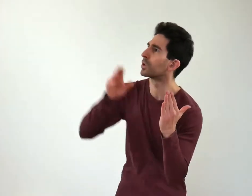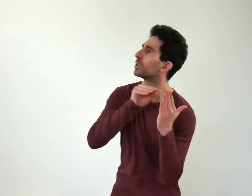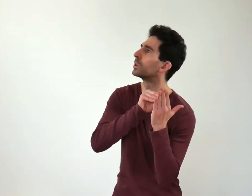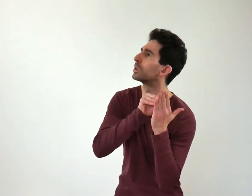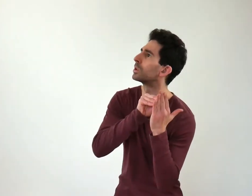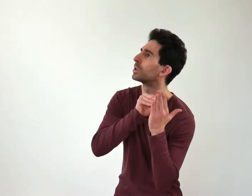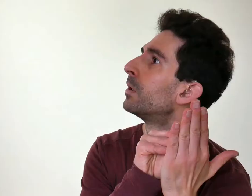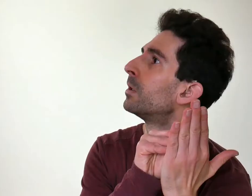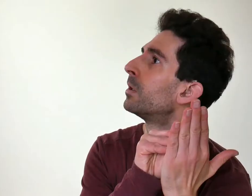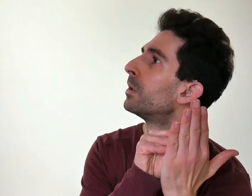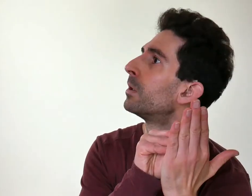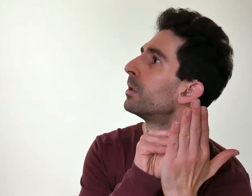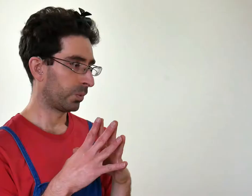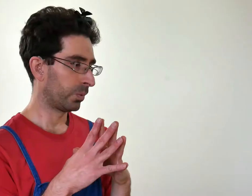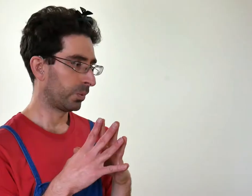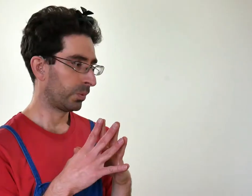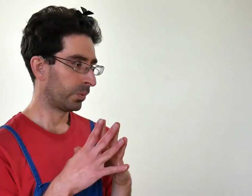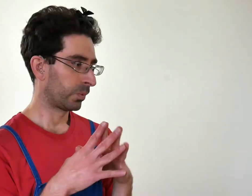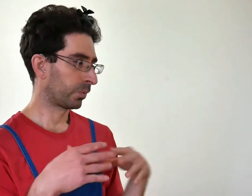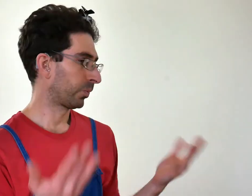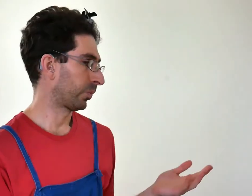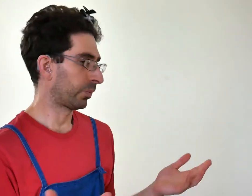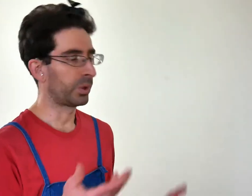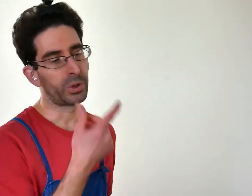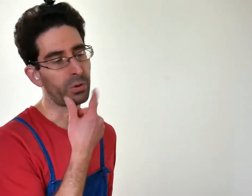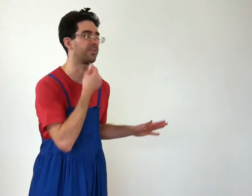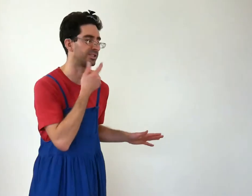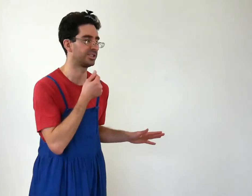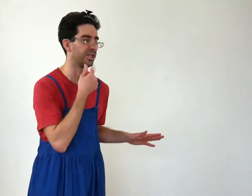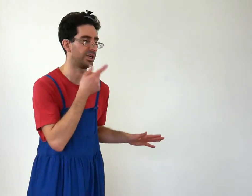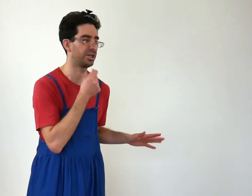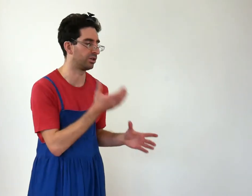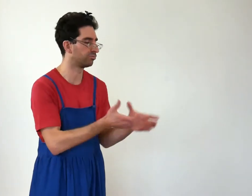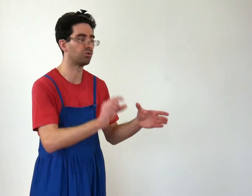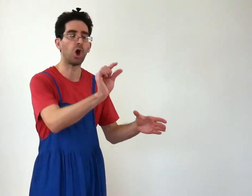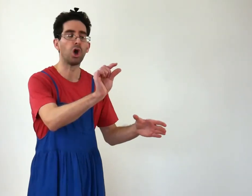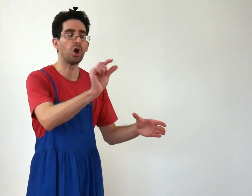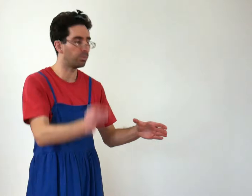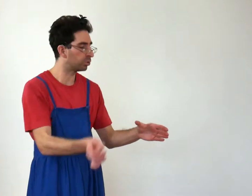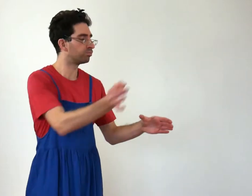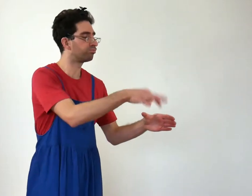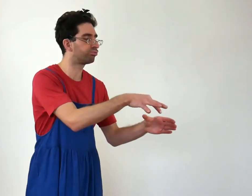Je t'écoute". Alors, c'est facile. Mets un peu de ci,